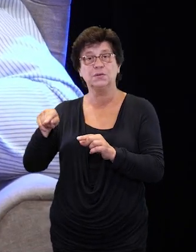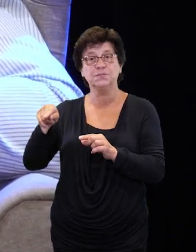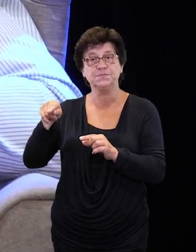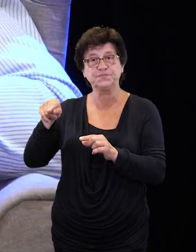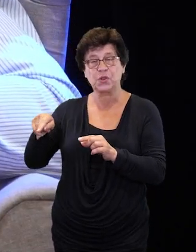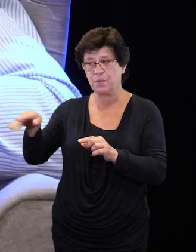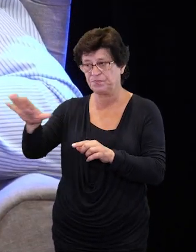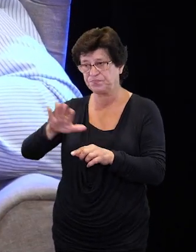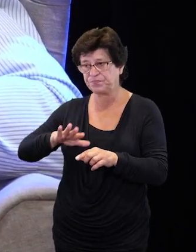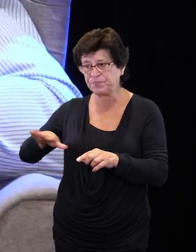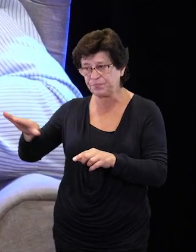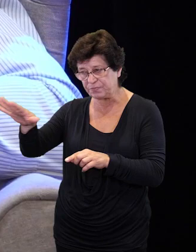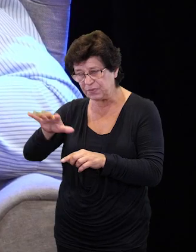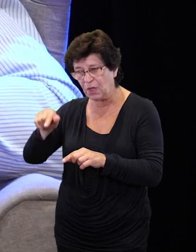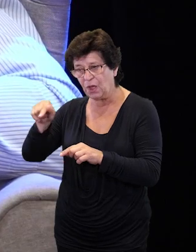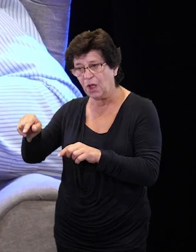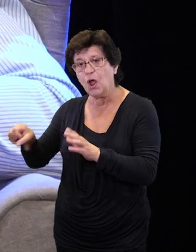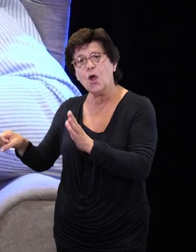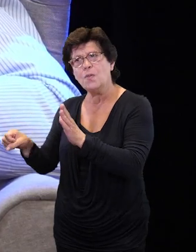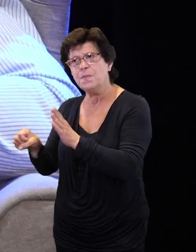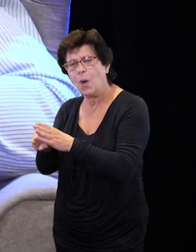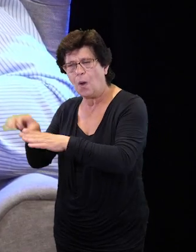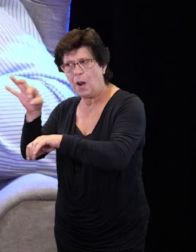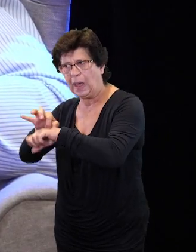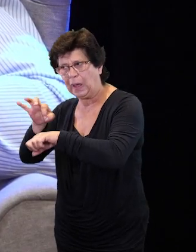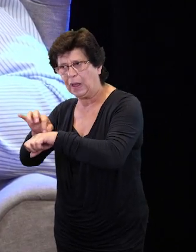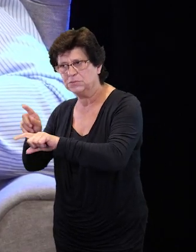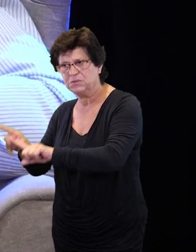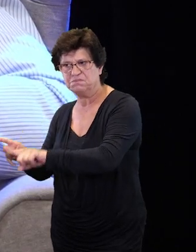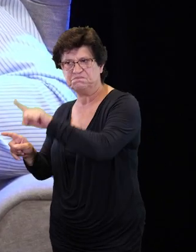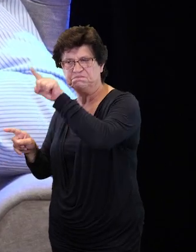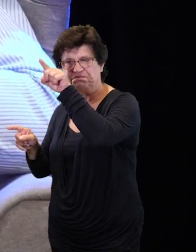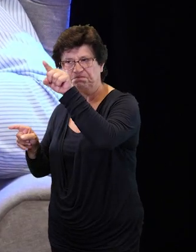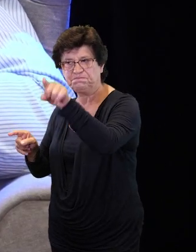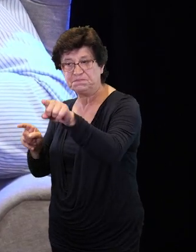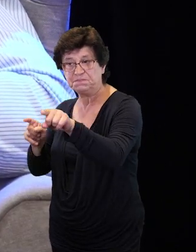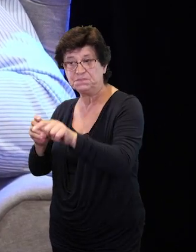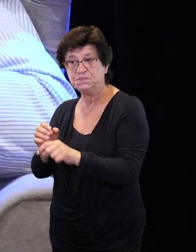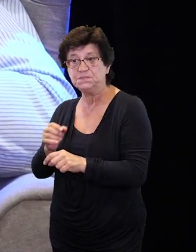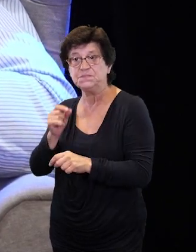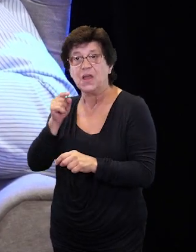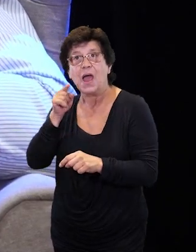ktoś trafiał do lekarza z takimi już super trudnymi, skomplikowanymi rzeczami, albo średnio skomplikowanymi,